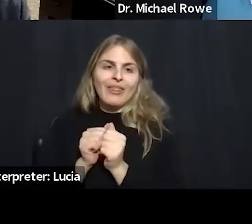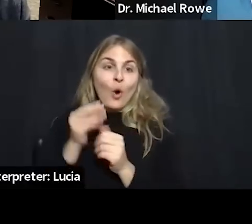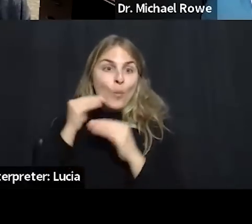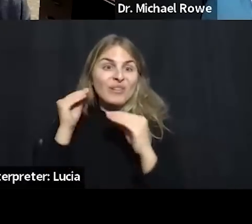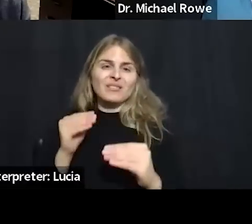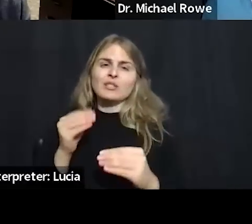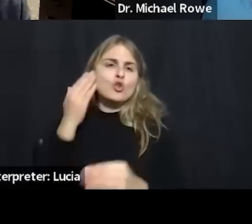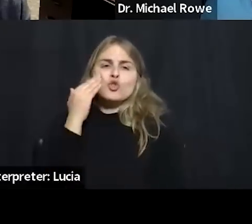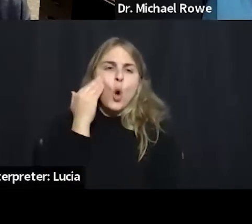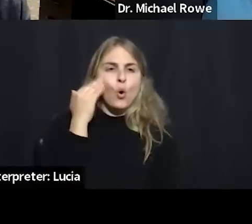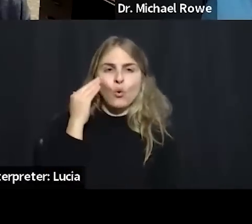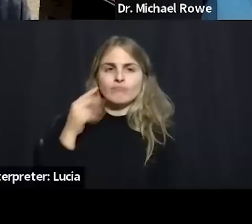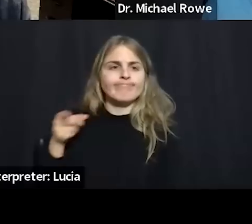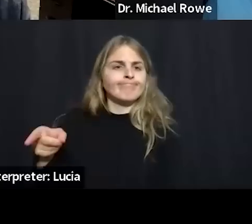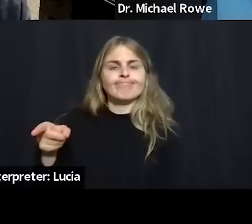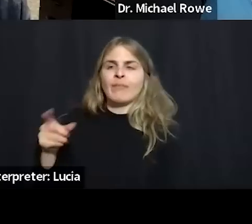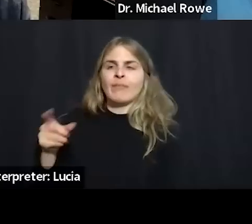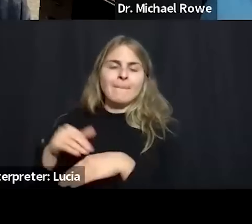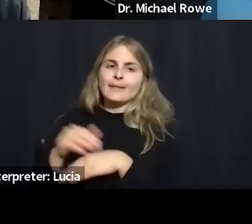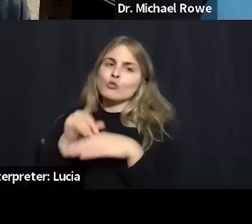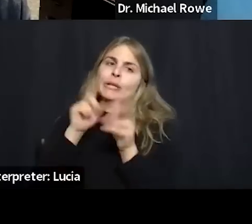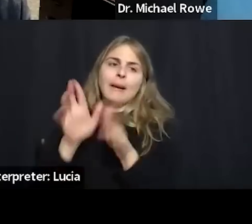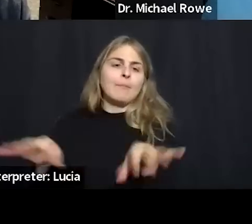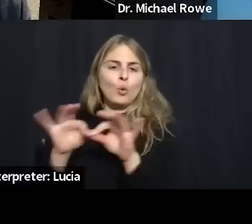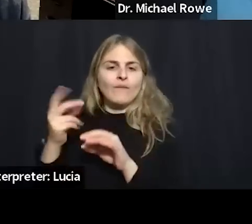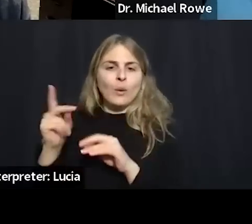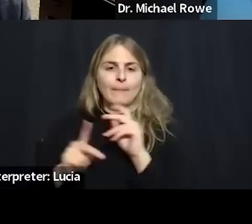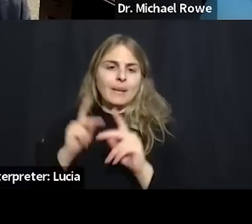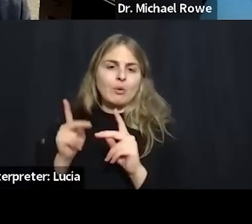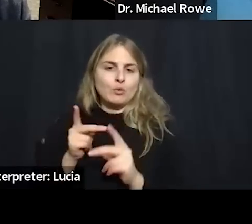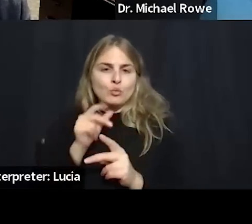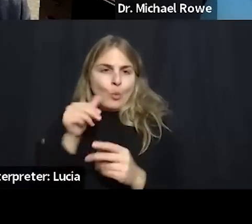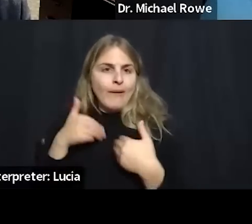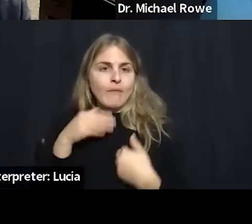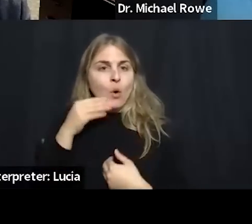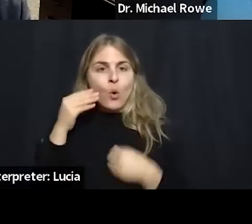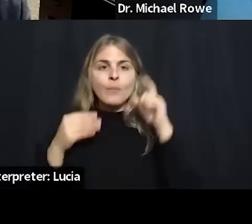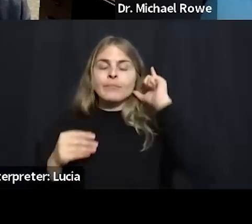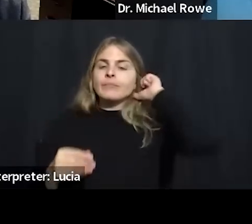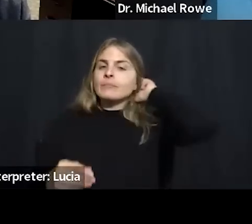para muchas estas personas. Hay historias de personas